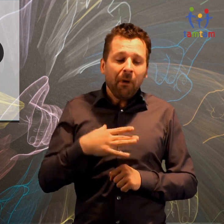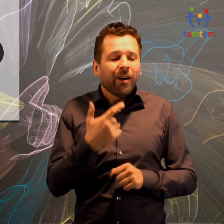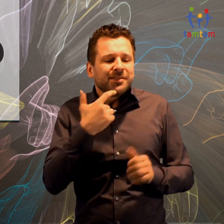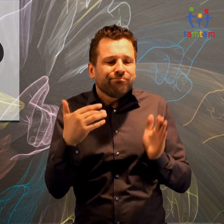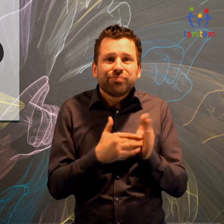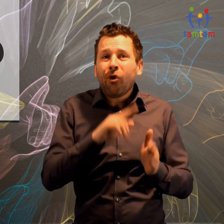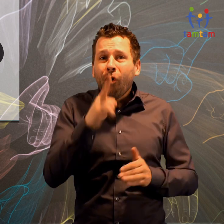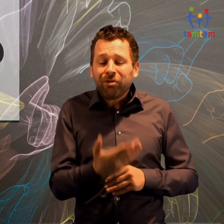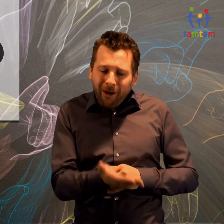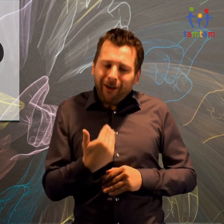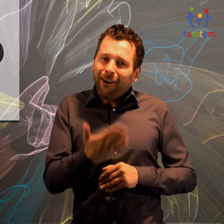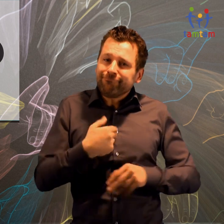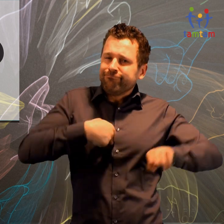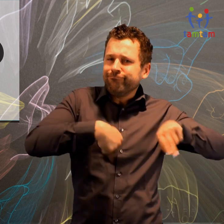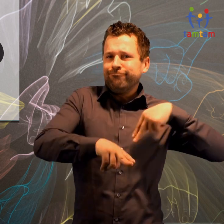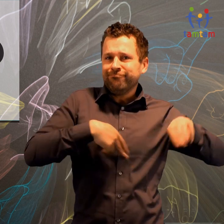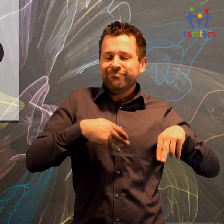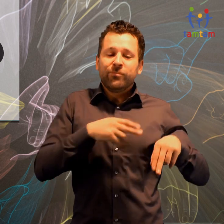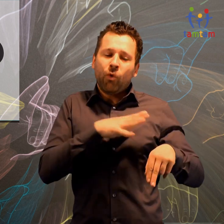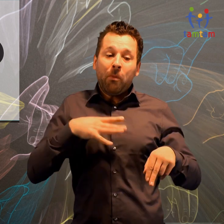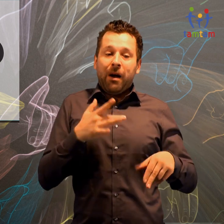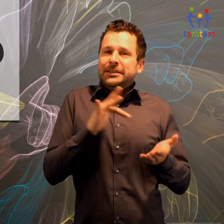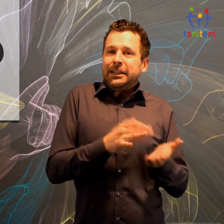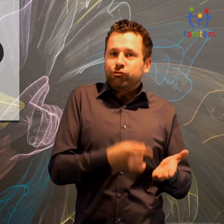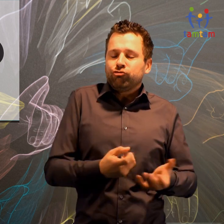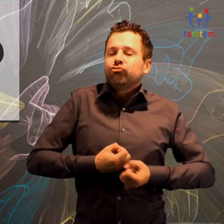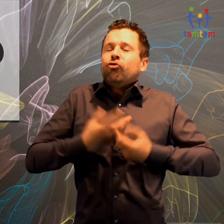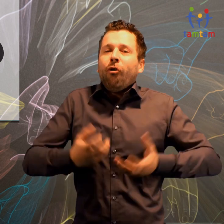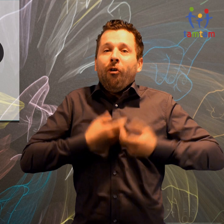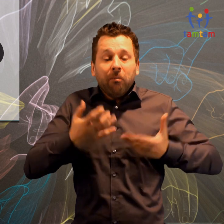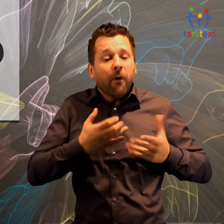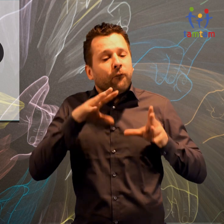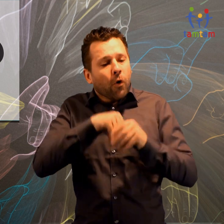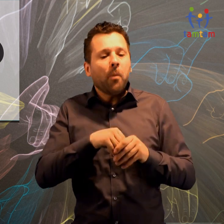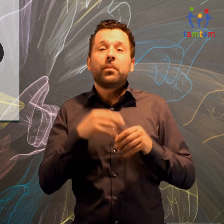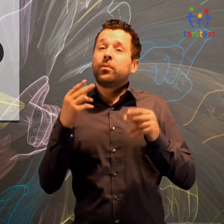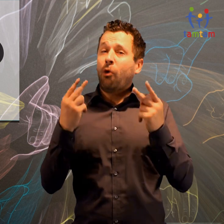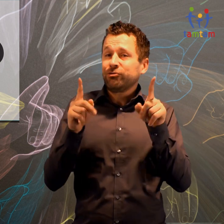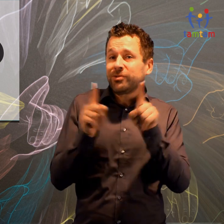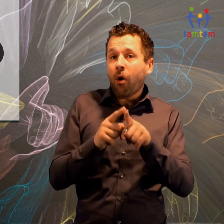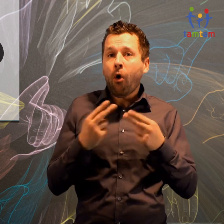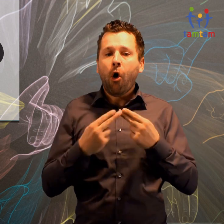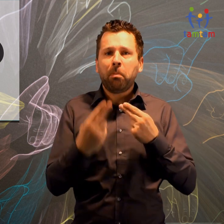Děti potřebují cítit váš zájem. Komunikujte s nimi!